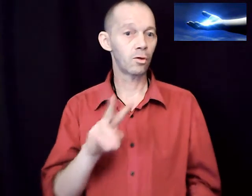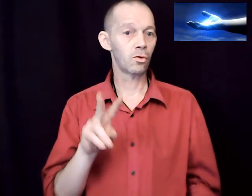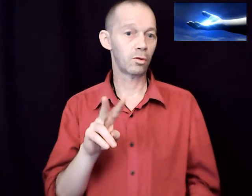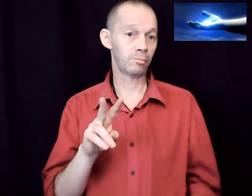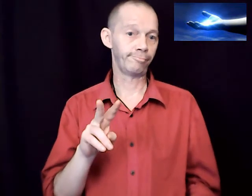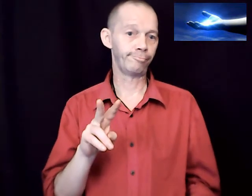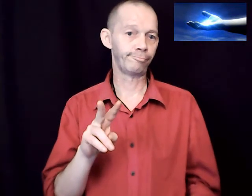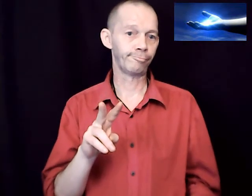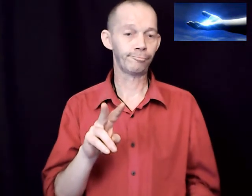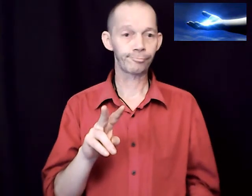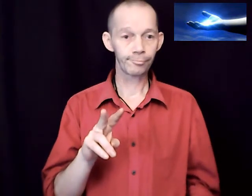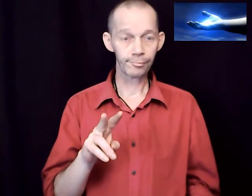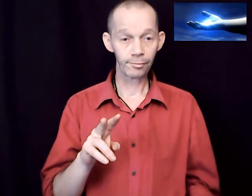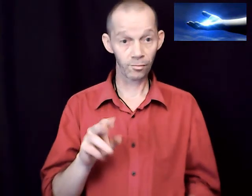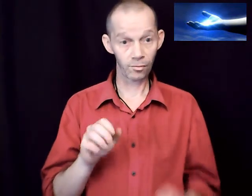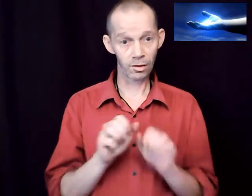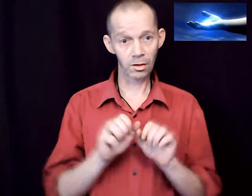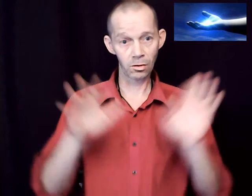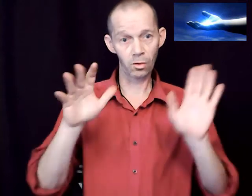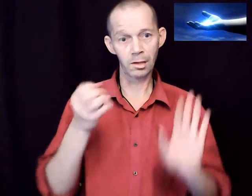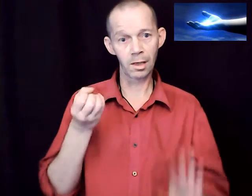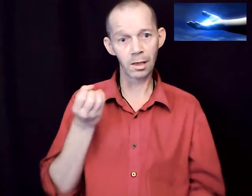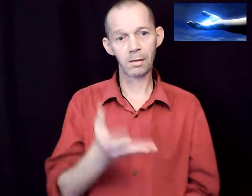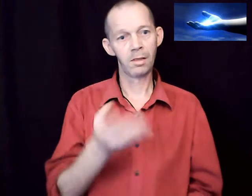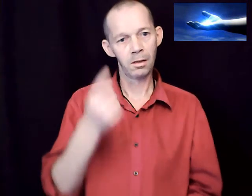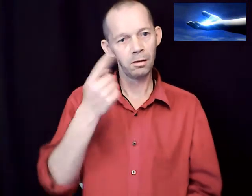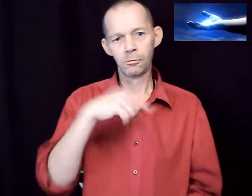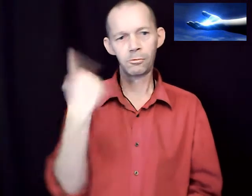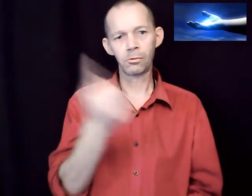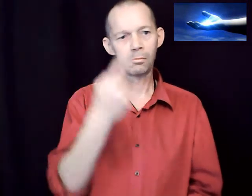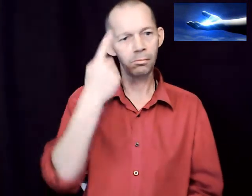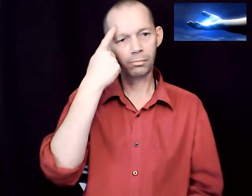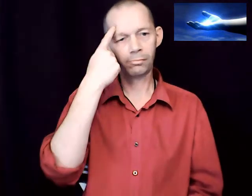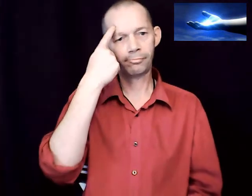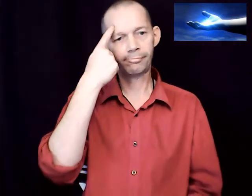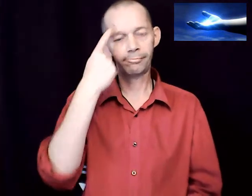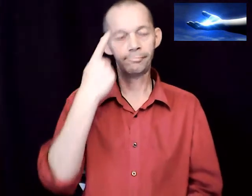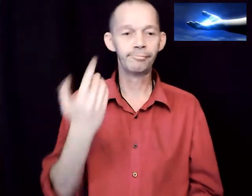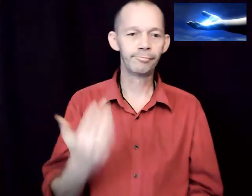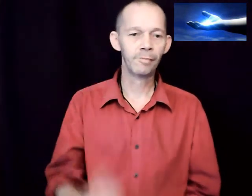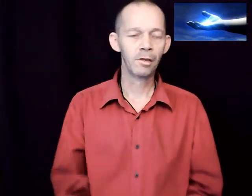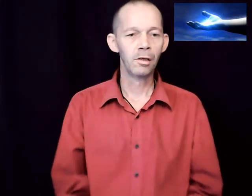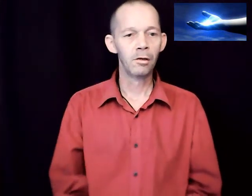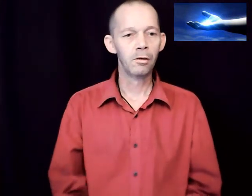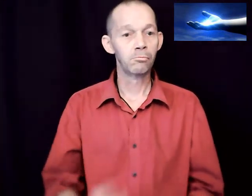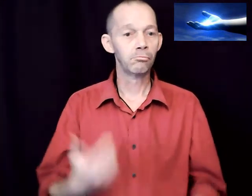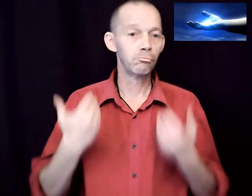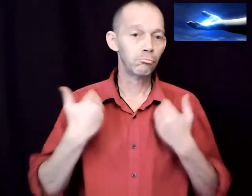Justement aujourd'hui c'est vendredi C'est l'Archange Gabriel tout le monde dit mentalement :